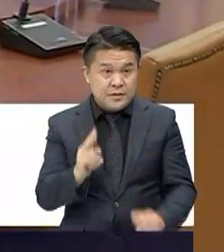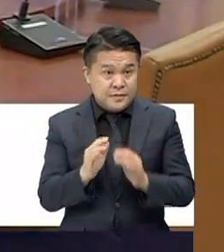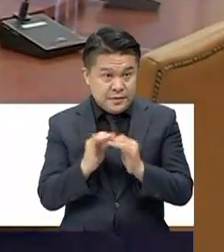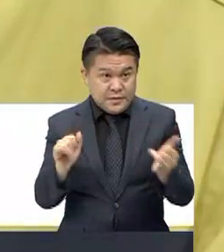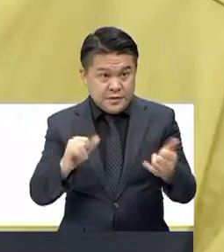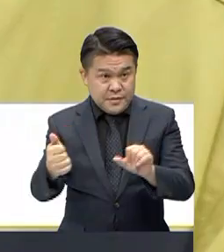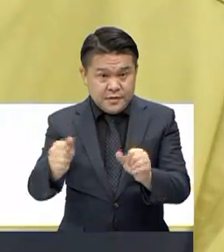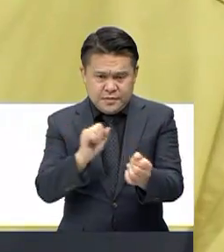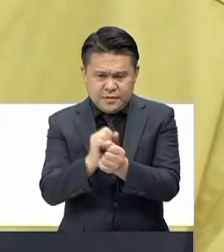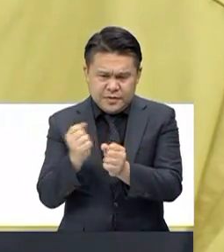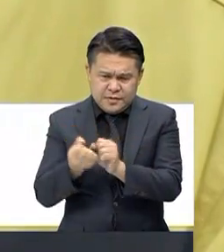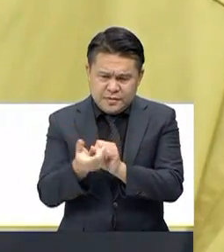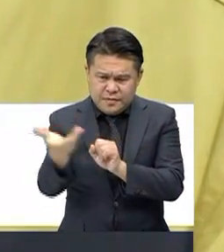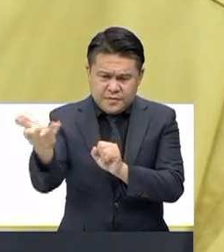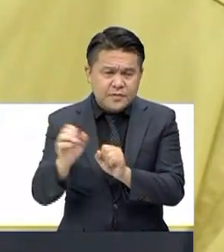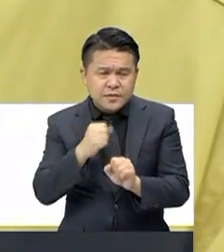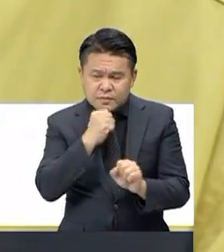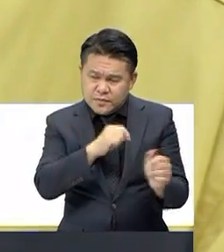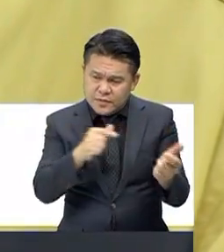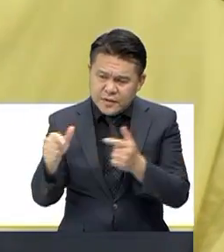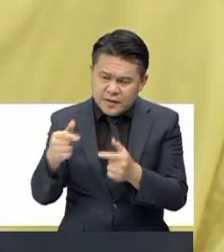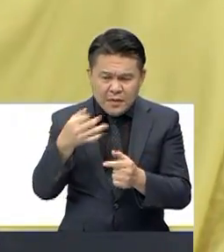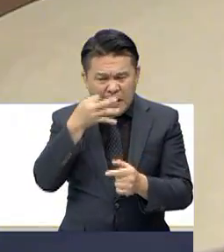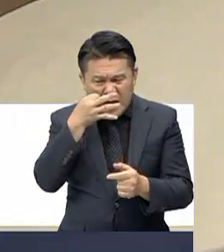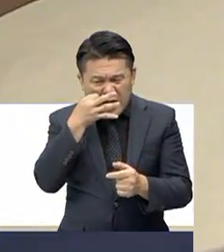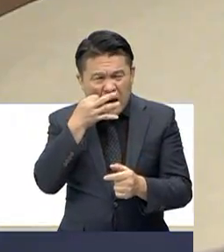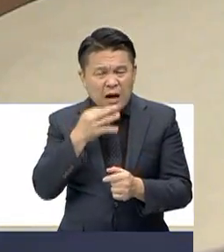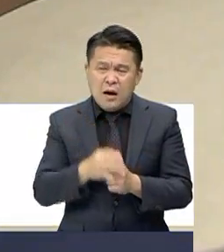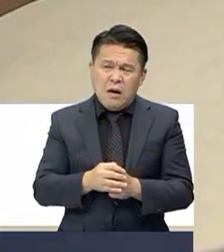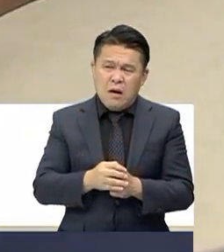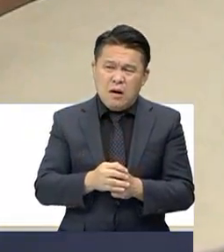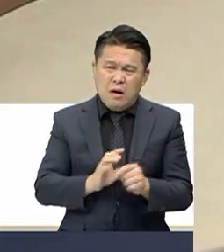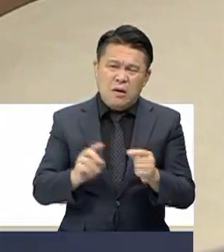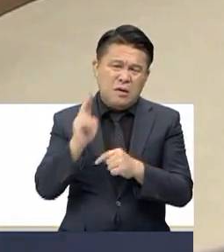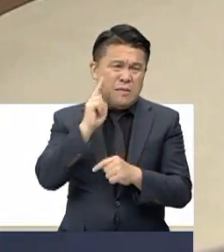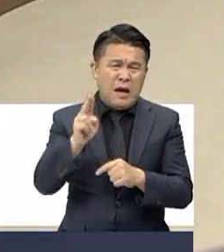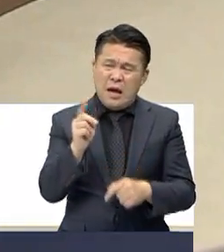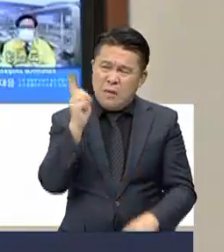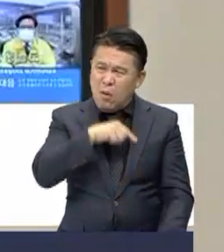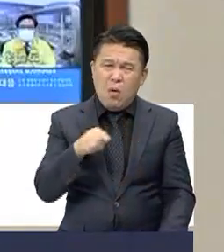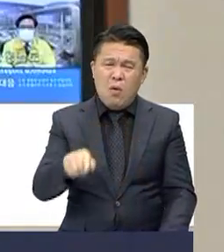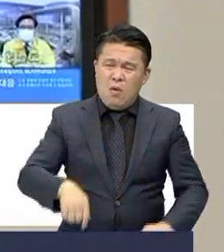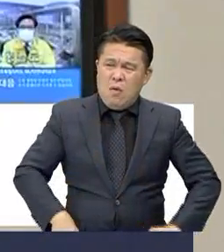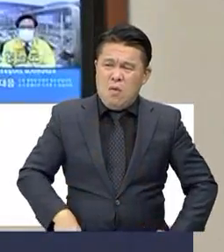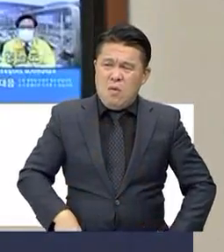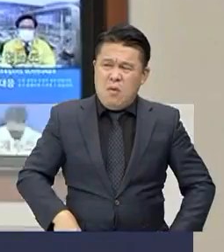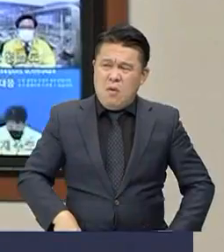등 방역지표가 예상보다 빠르게 악화하고 있다고 평가했습니다.